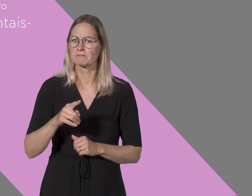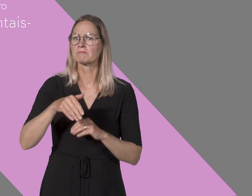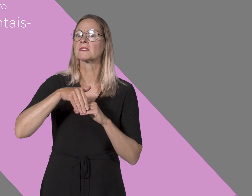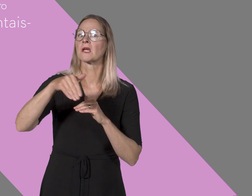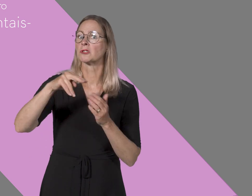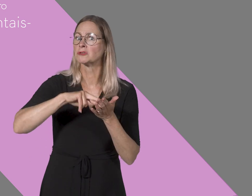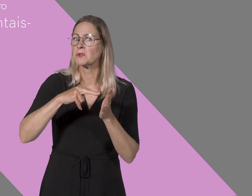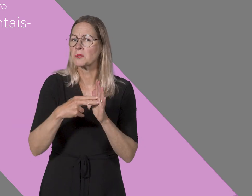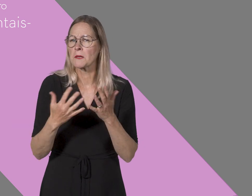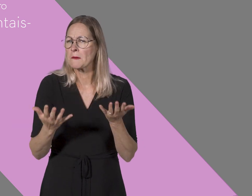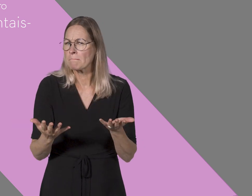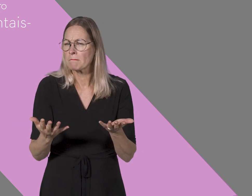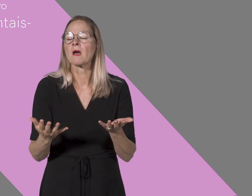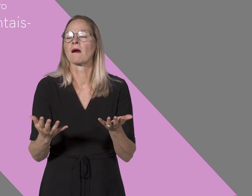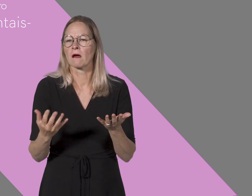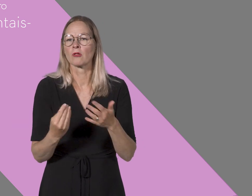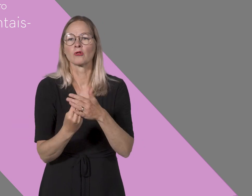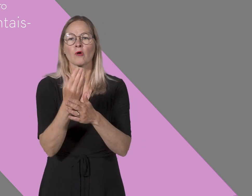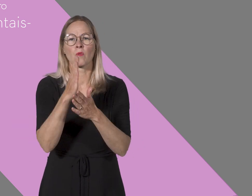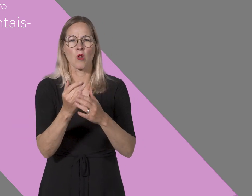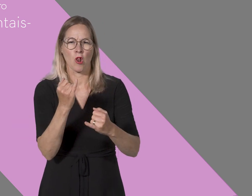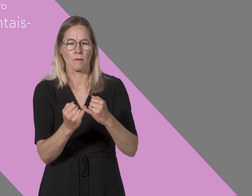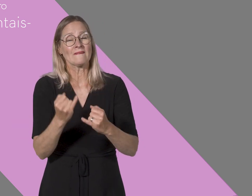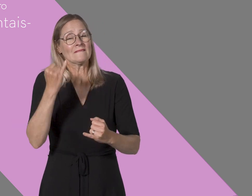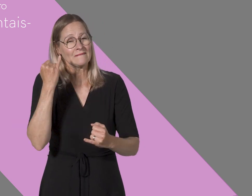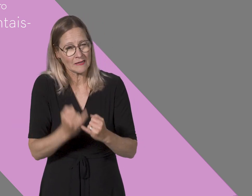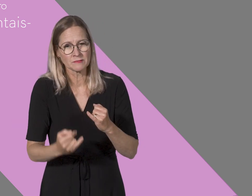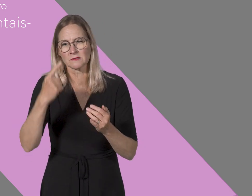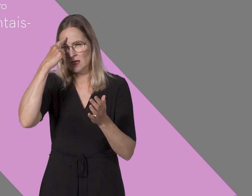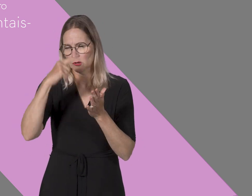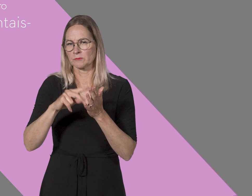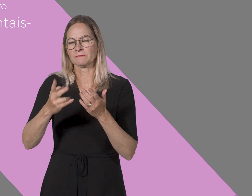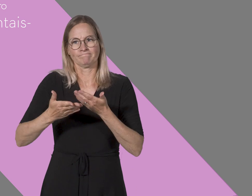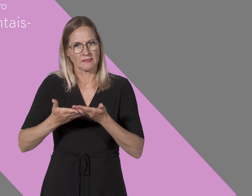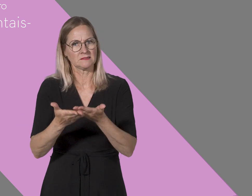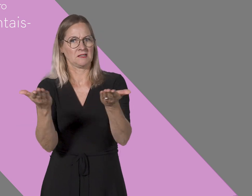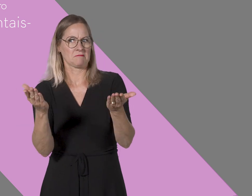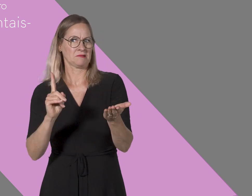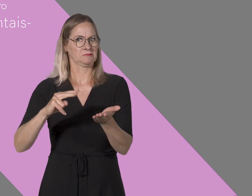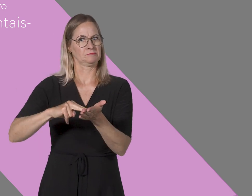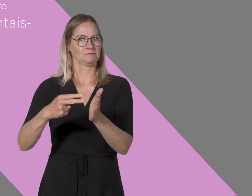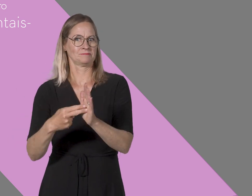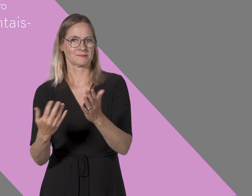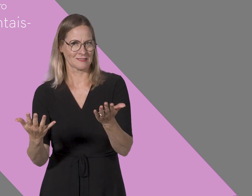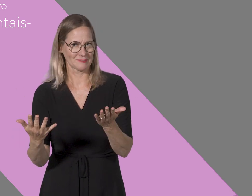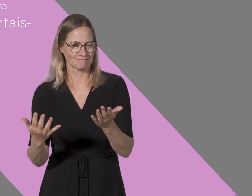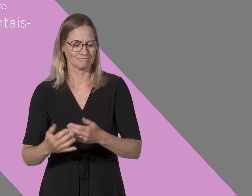Jatkosuunnitelmia on tarkoitus esitellä viimeistään toukokuun lopulla.